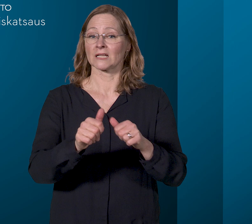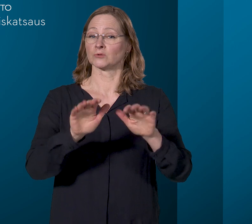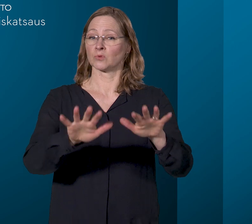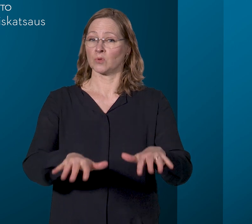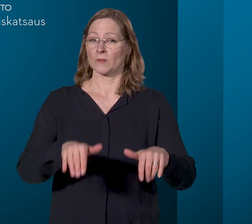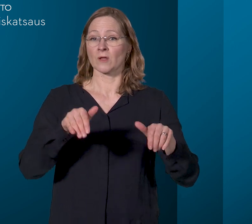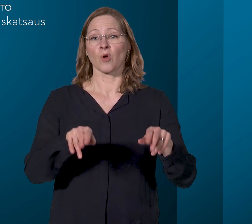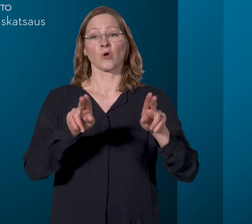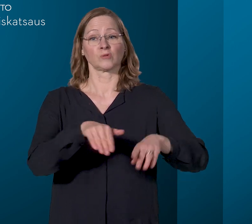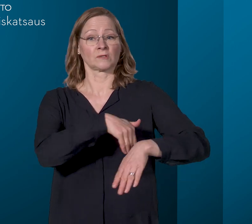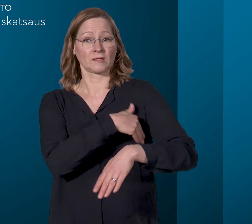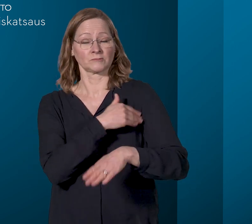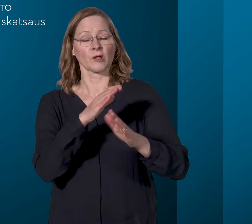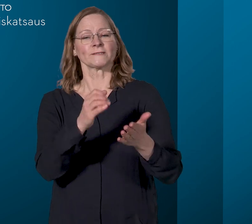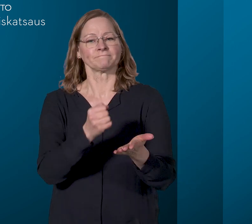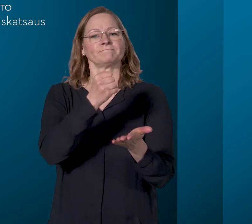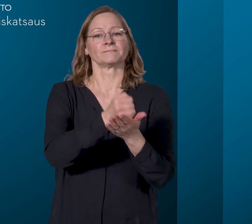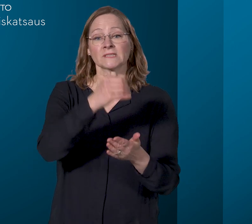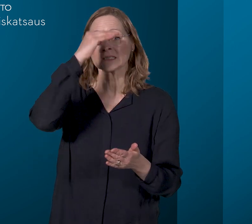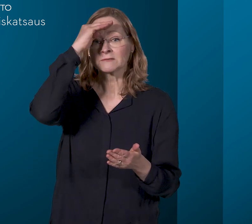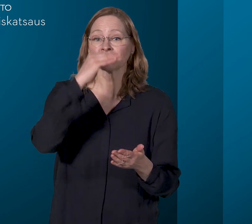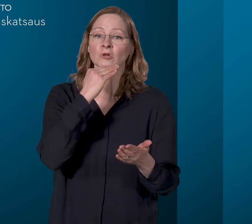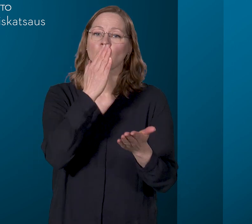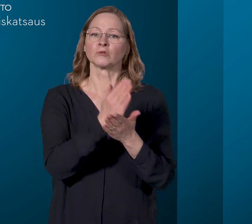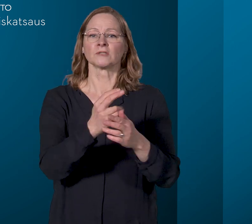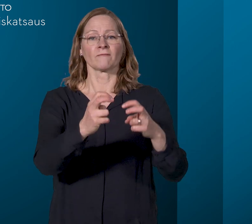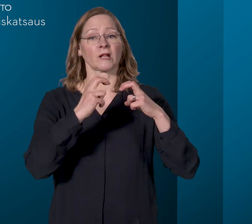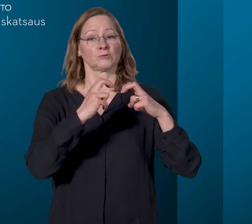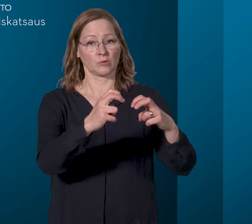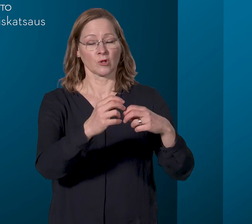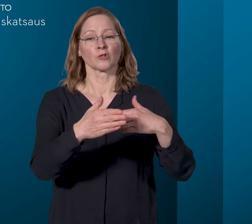Eduskunnan oikeusasiamies on asettanut ihmisoikeusvaltuuskunnan -